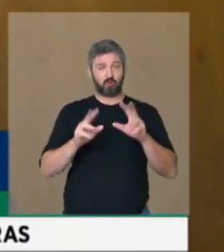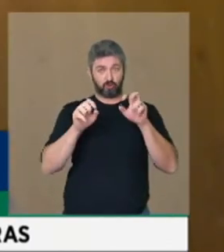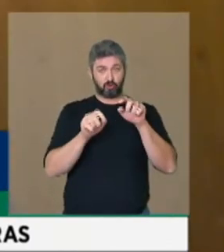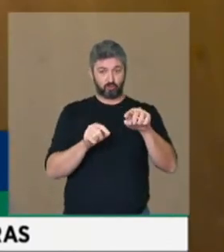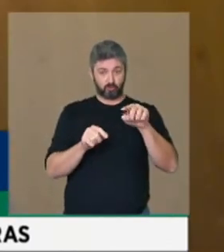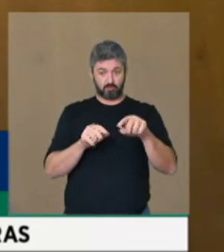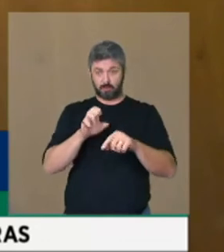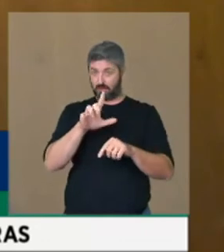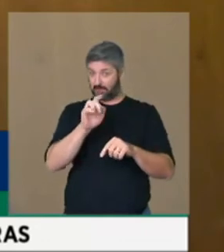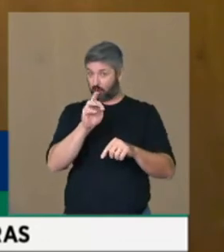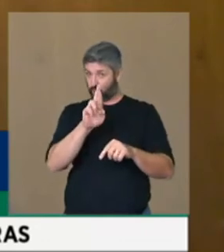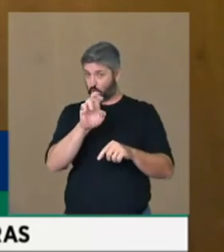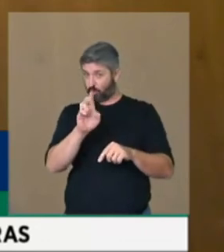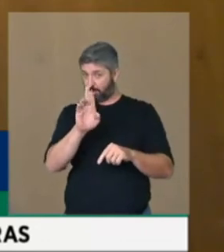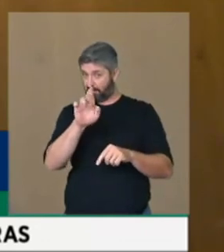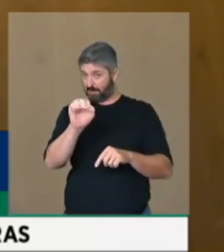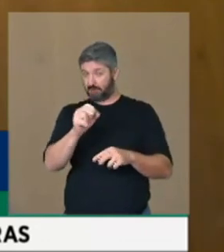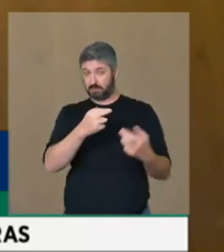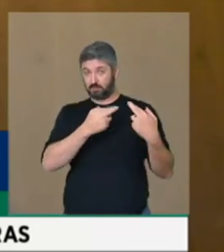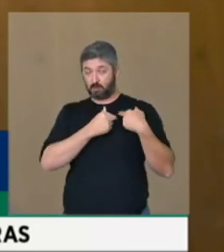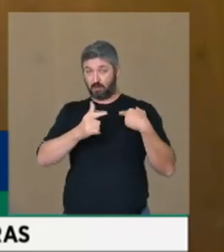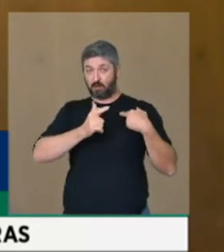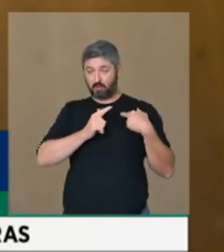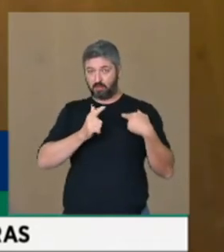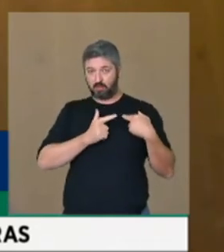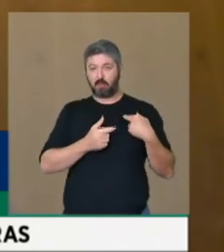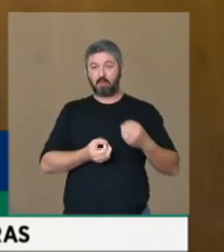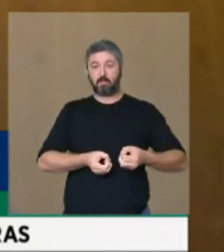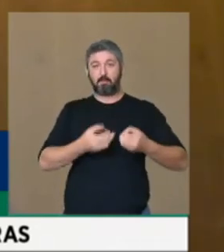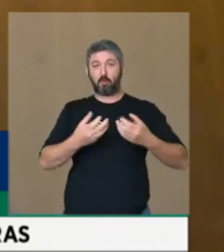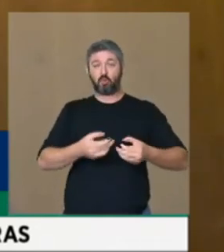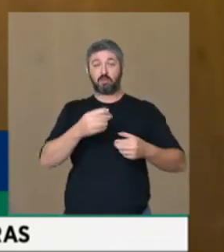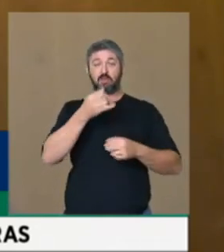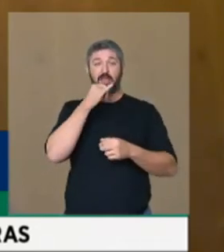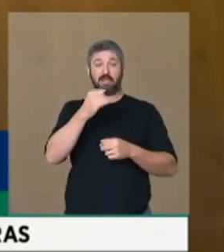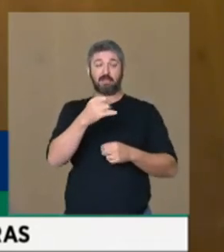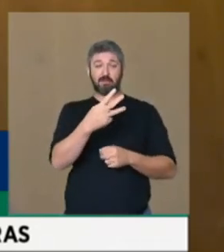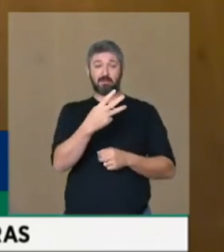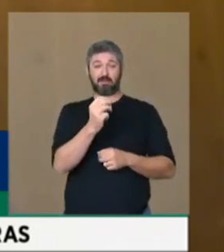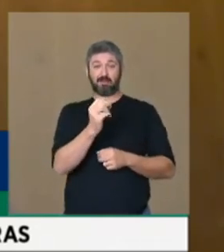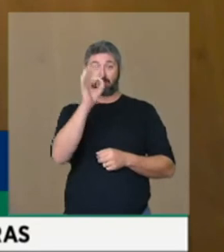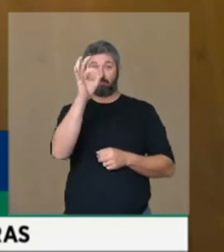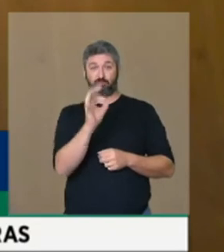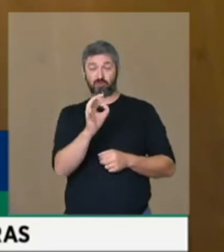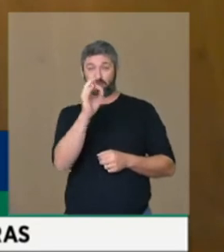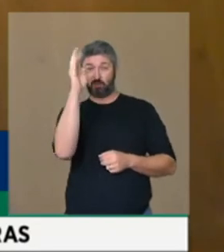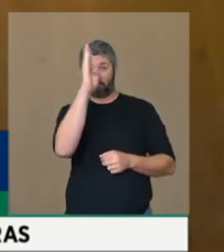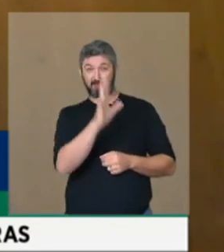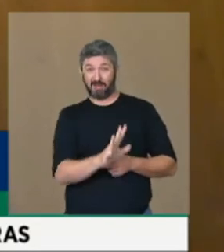ORIENTA... O PATRIOTA? PV? REDE. REDE É A FAVOR DO REQUERIMENTO MAS QUER ORIENTAR [DEP. JOÊNIA WAPICHANA]: SR. PRESIDENTE, A